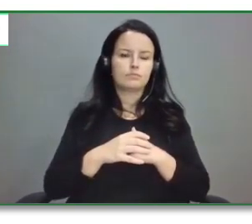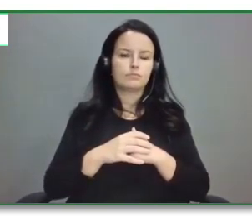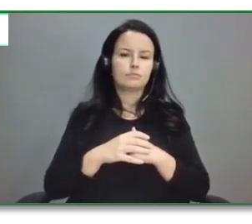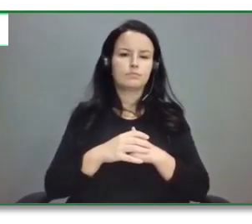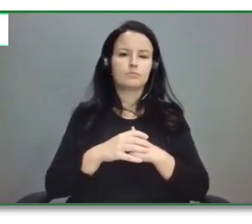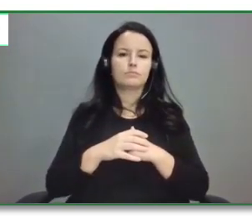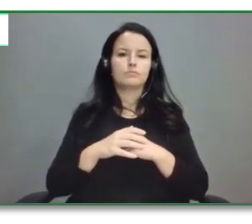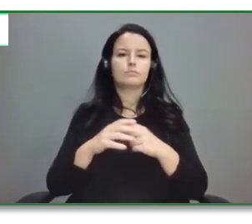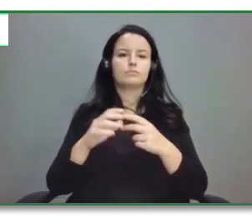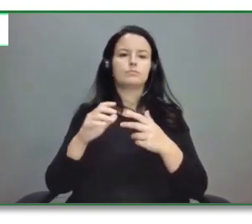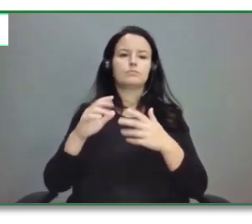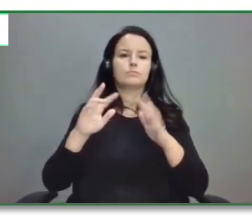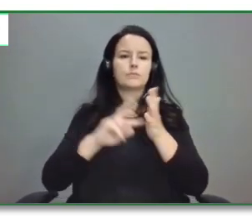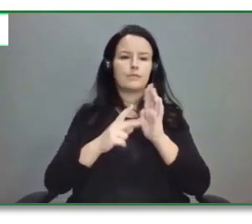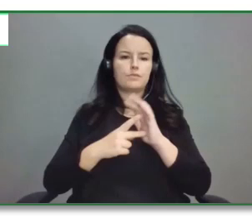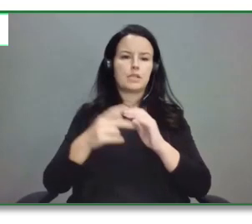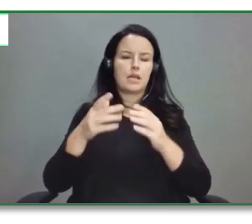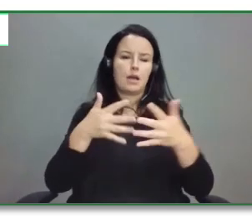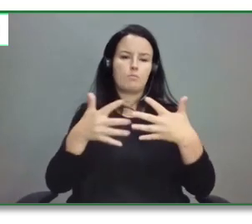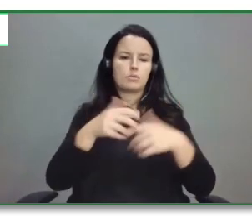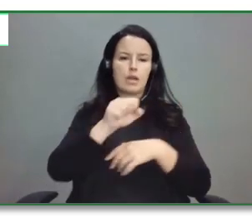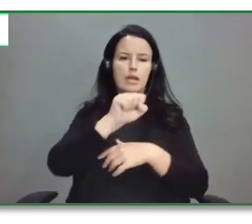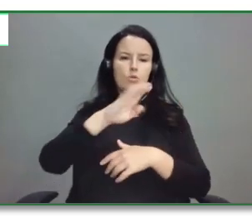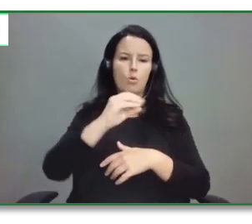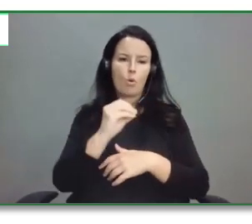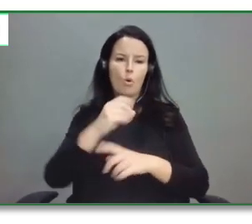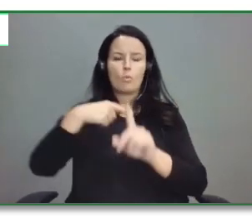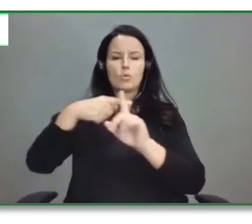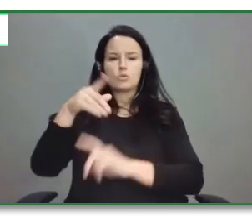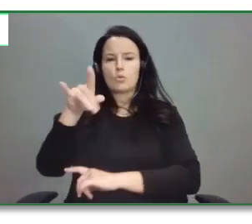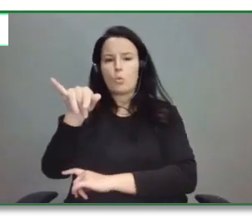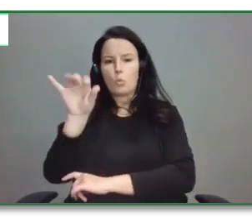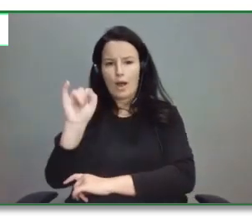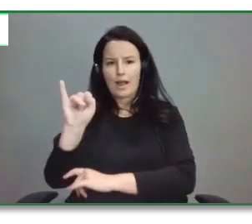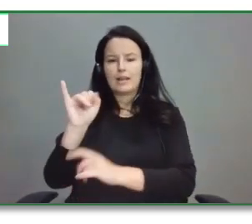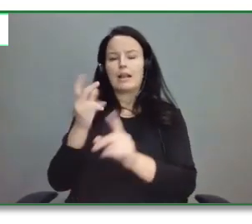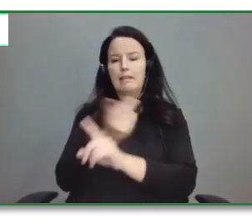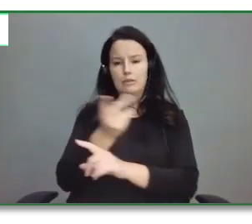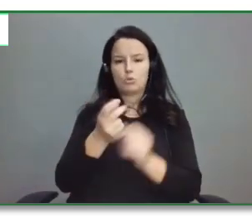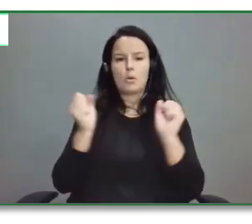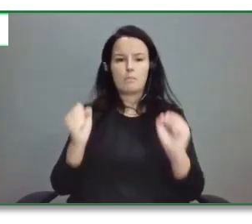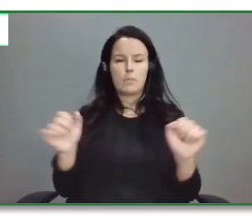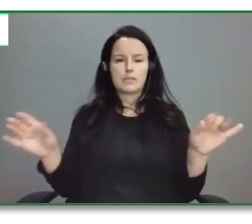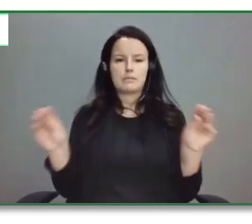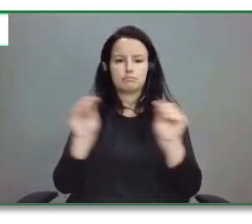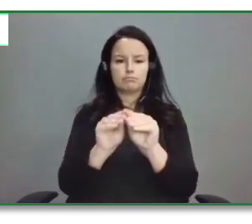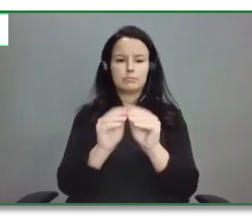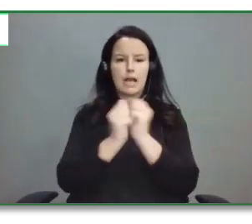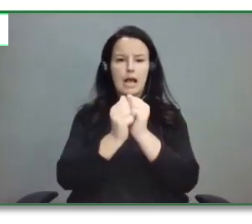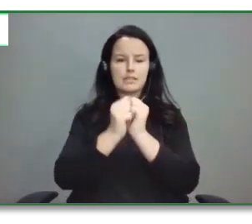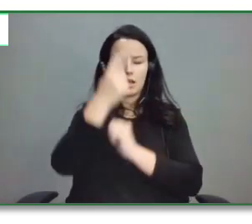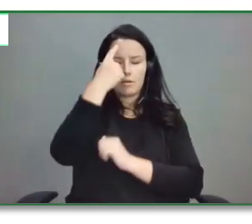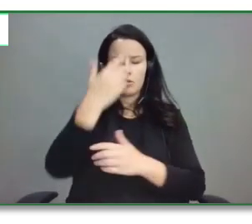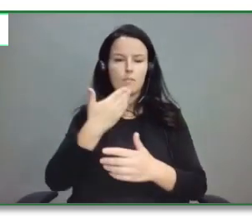pourrait être utilisé comme un outil